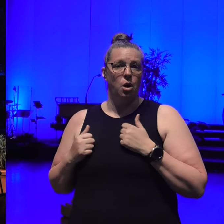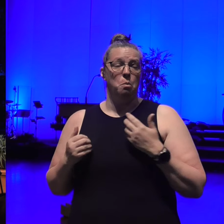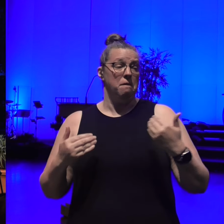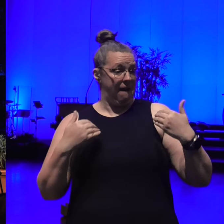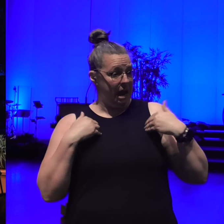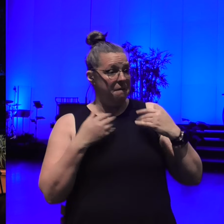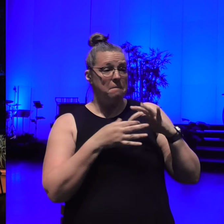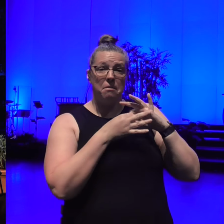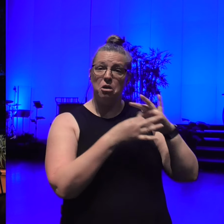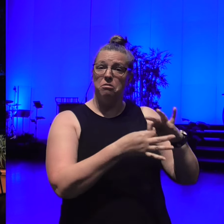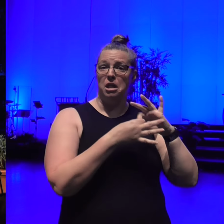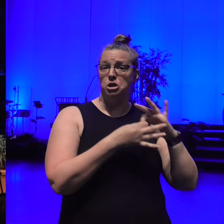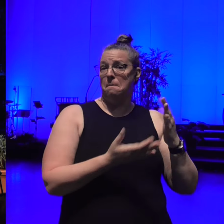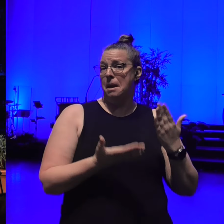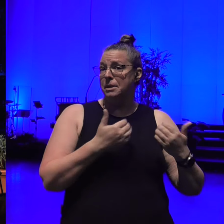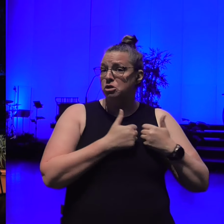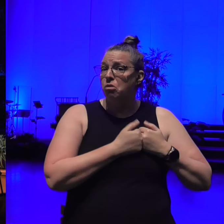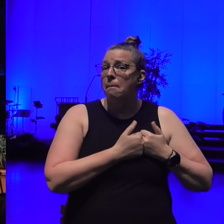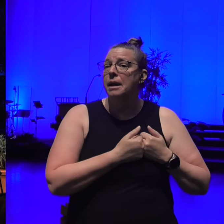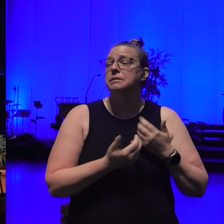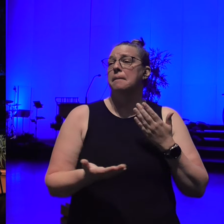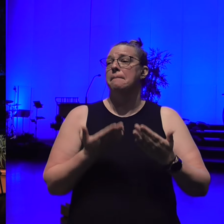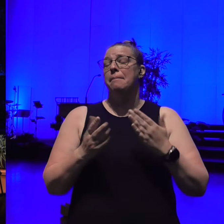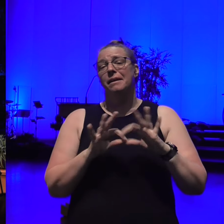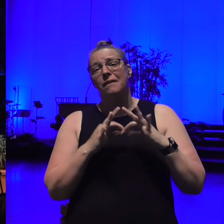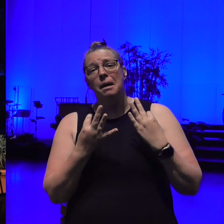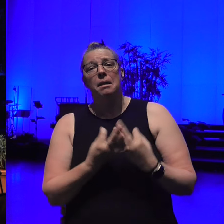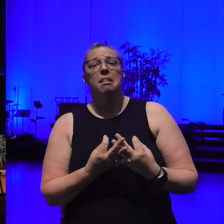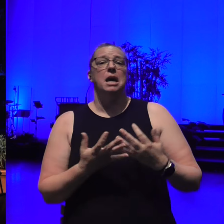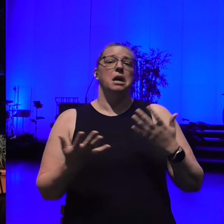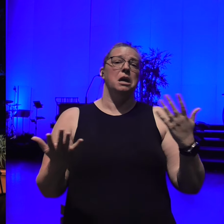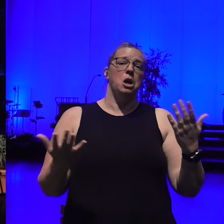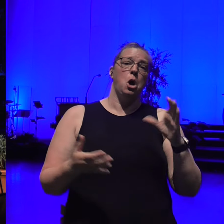Podría ser una relación romántica Podría ser con un miembro de nuestra familia, un compañero de trabajo, un